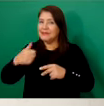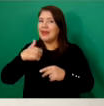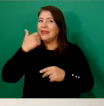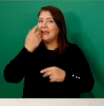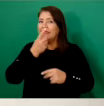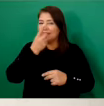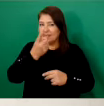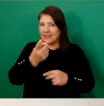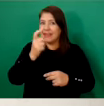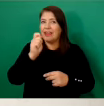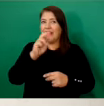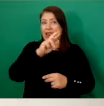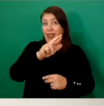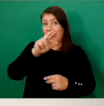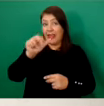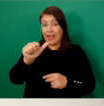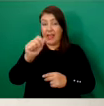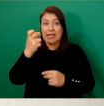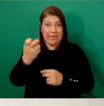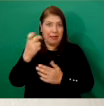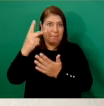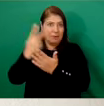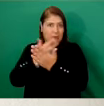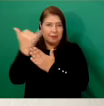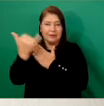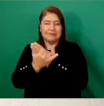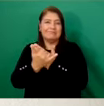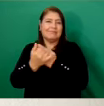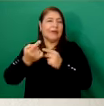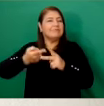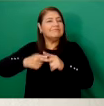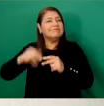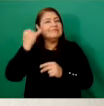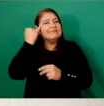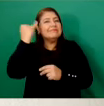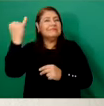Antes de comenzar quiero recordarte que Realidad Alternativa es un proyecto que nace del corazón,